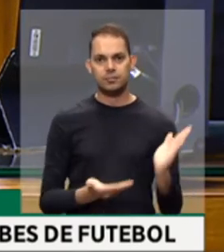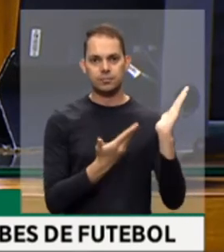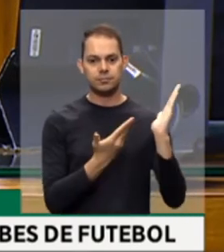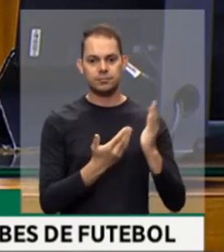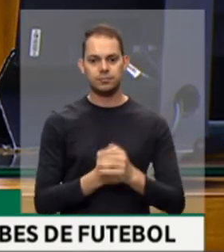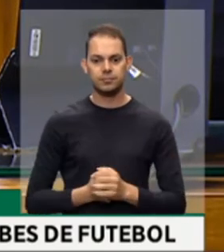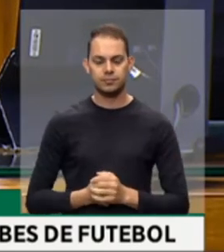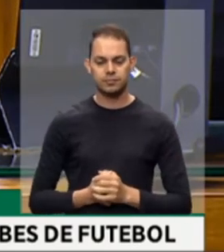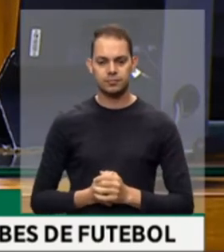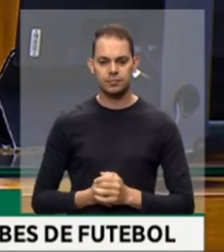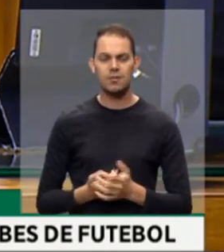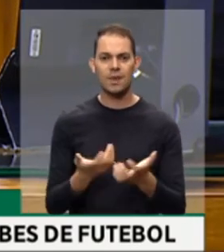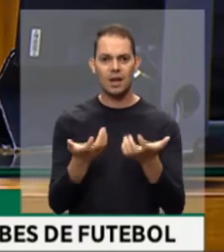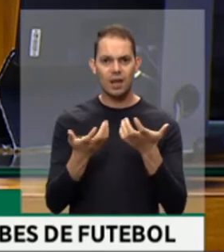APOSENTAR. -- [DEPUTADO]: REGISTRAR